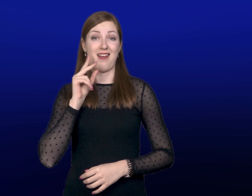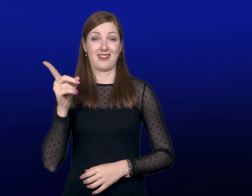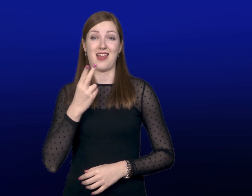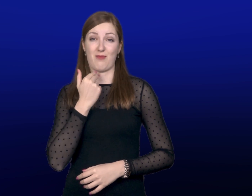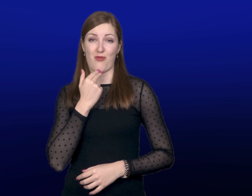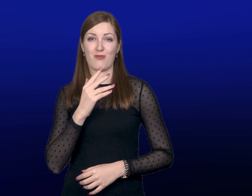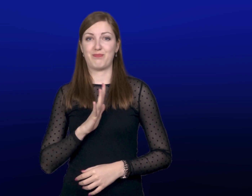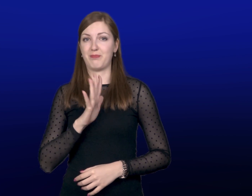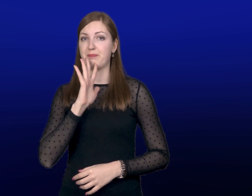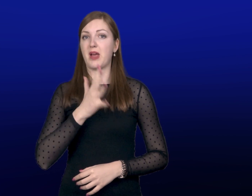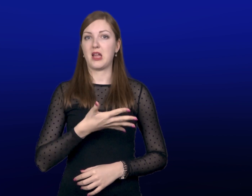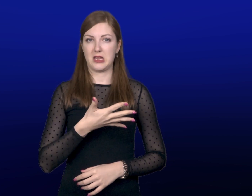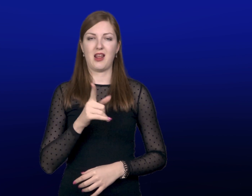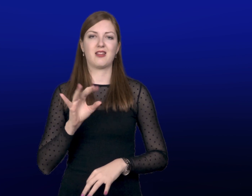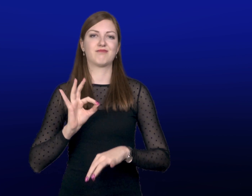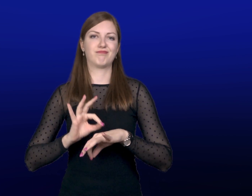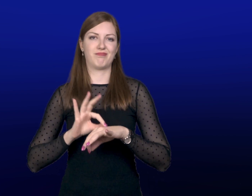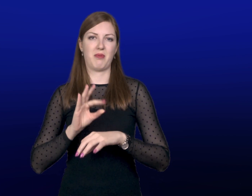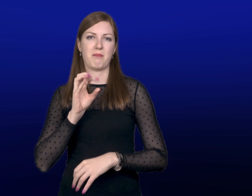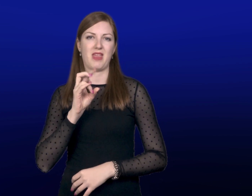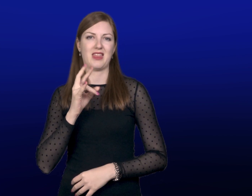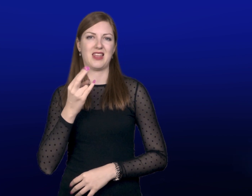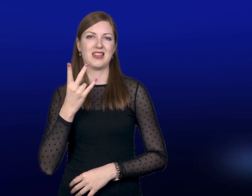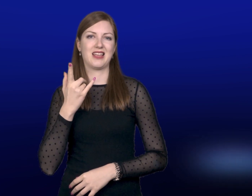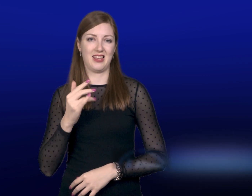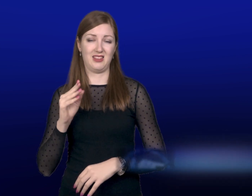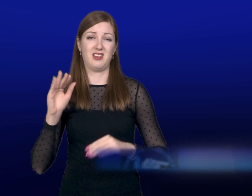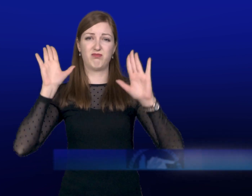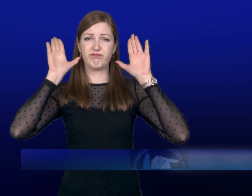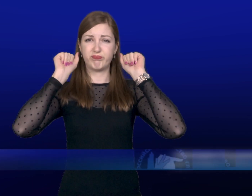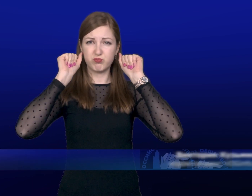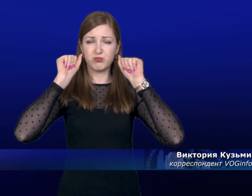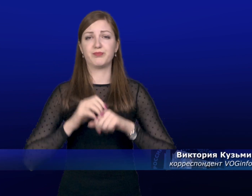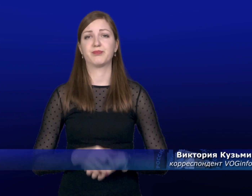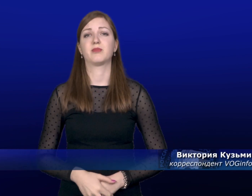В 5-летнем возрасте перенесла менингит и оглохла.